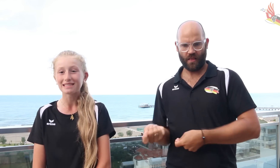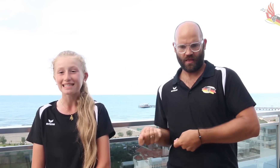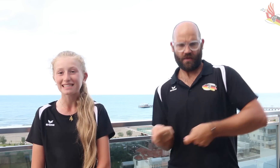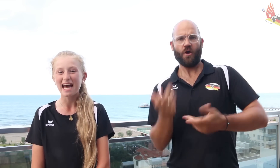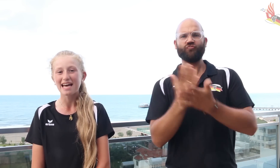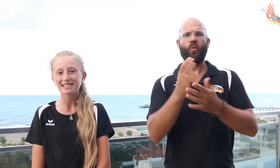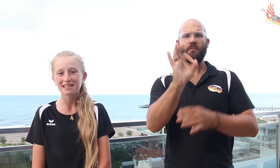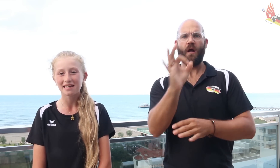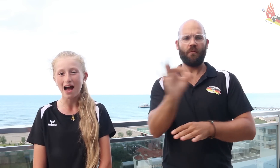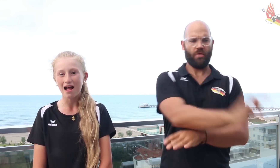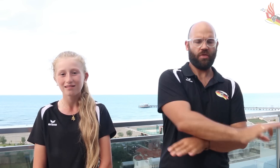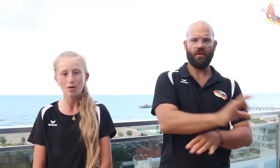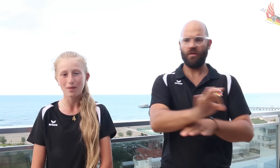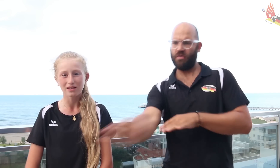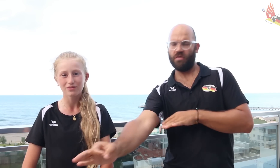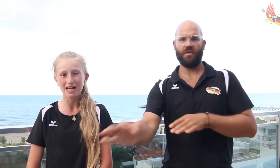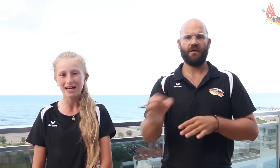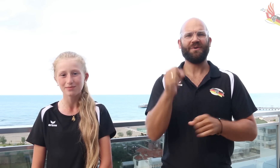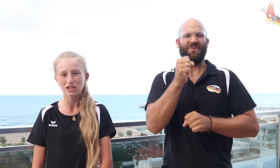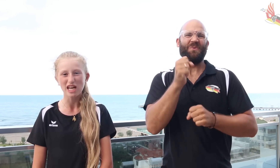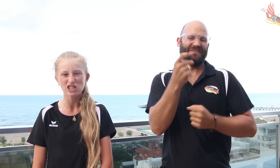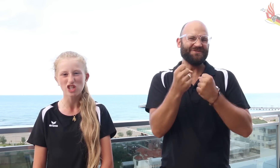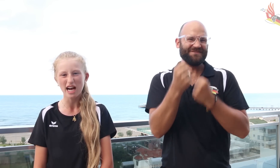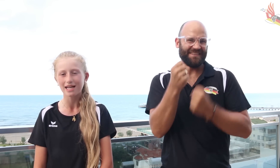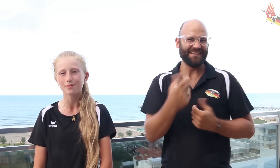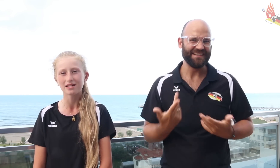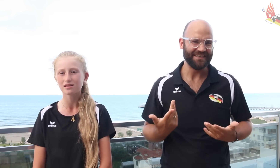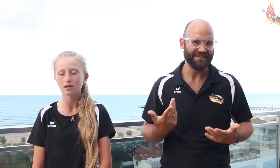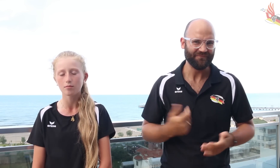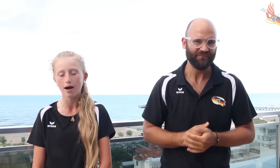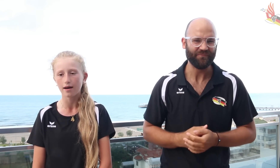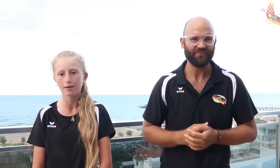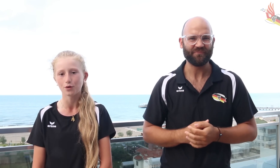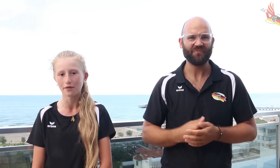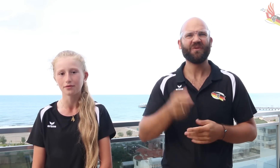Und es ist halt egal, ob man vielleicht mal einen schlechten Schlag hatte, man liegt immer im Rough.